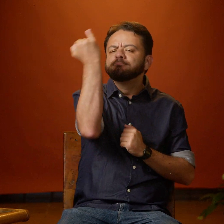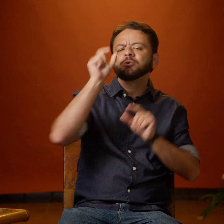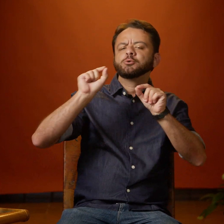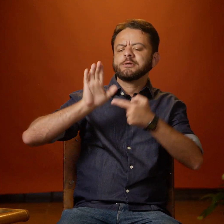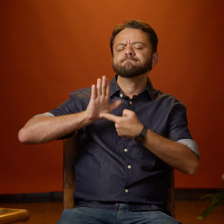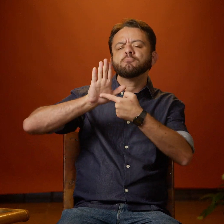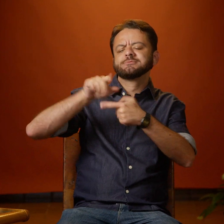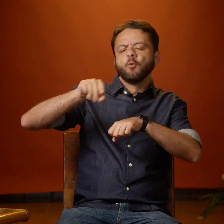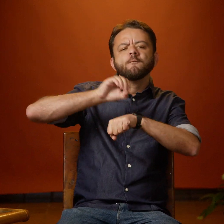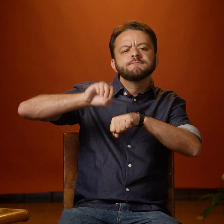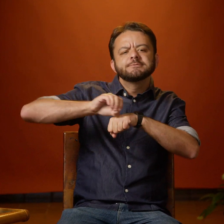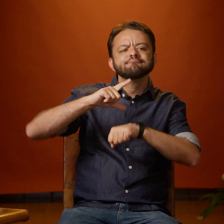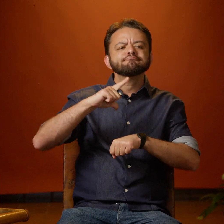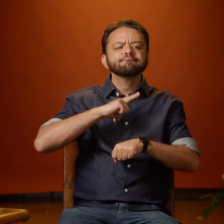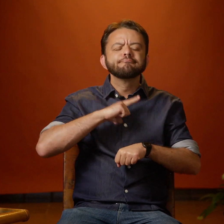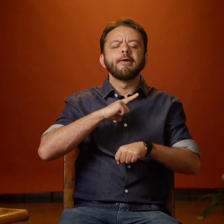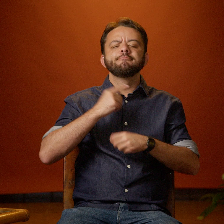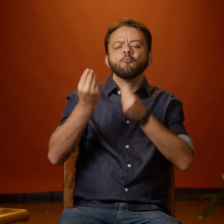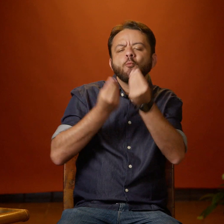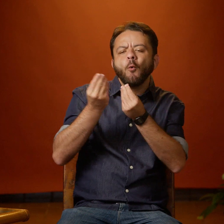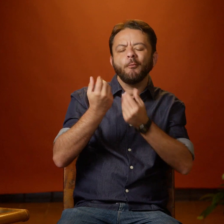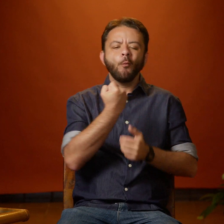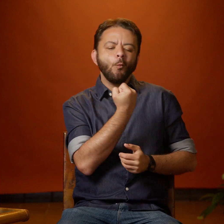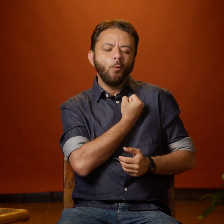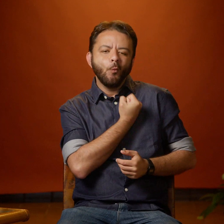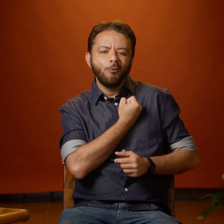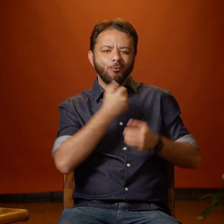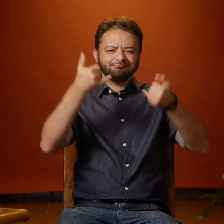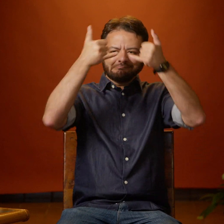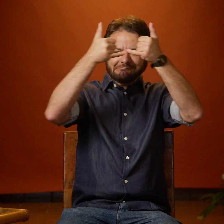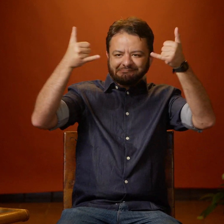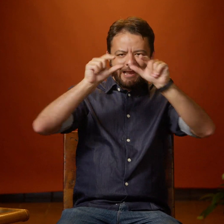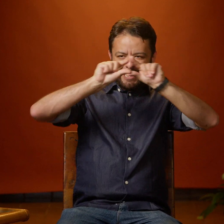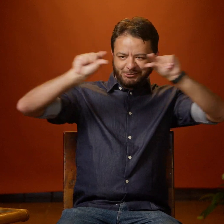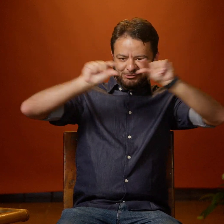Porque nessa oficina, nós iremos mostrar o número de linhas, que são duas ou três